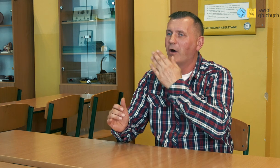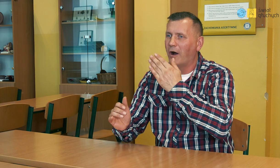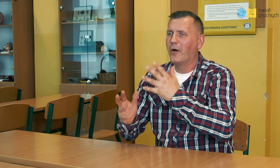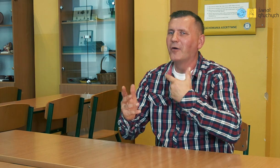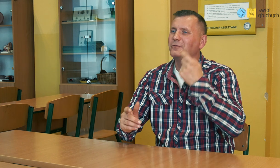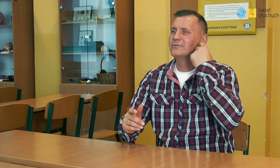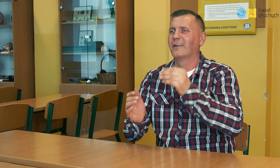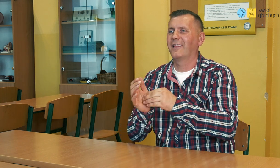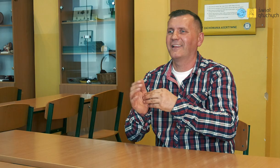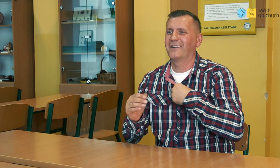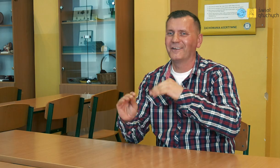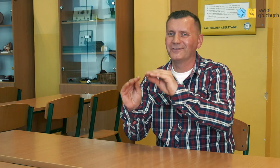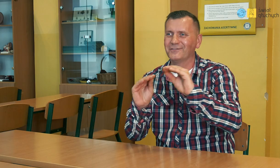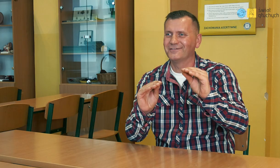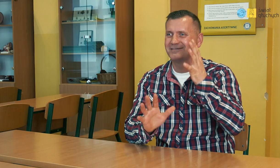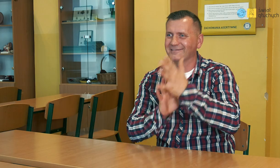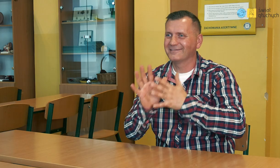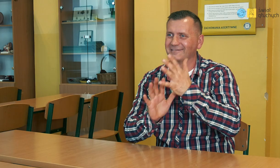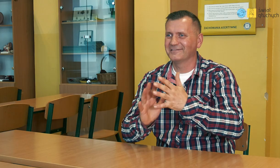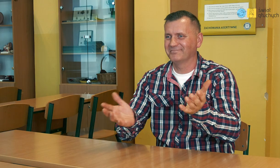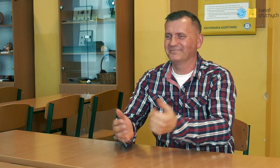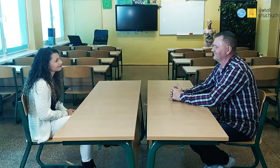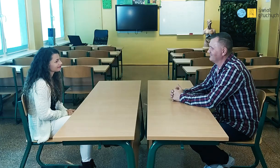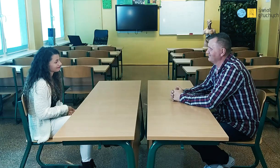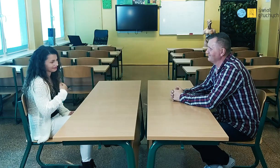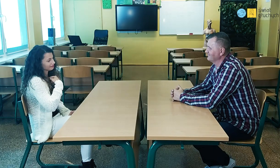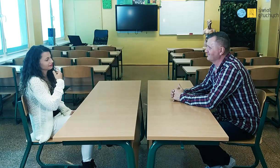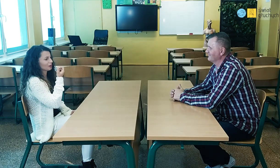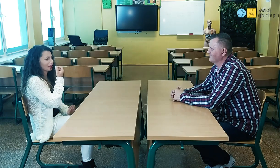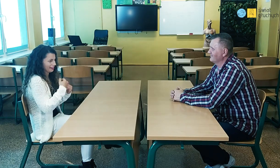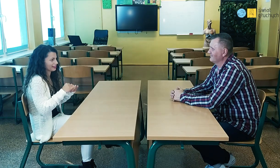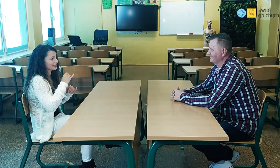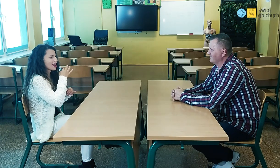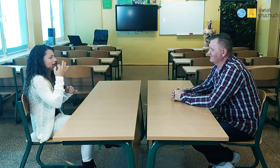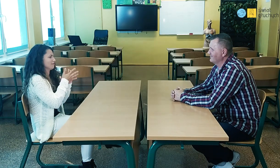Chcieli, żebym im pokazał jak się miga, a później uczyłem ich migowego. Ja uważam trochę inaczej.